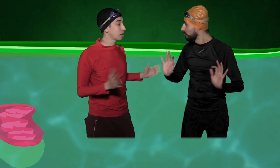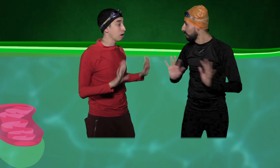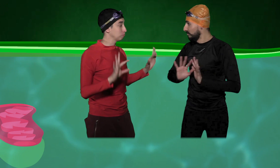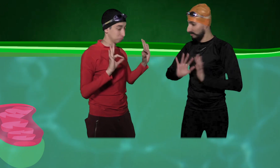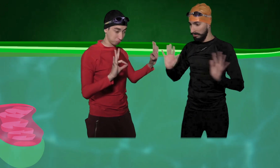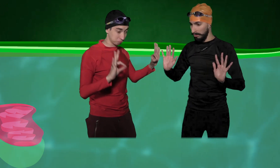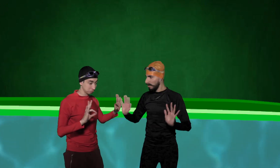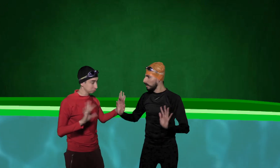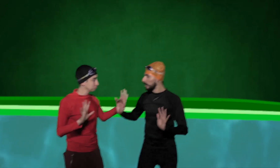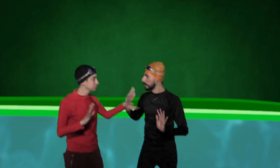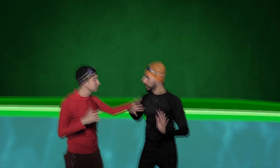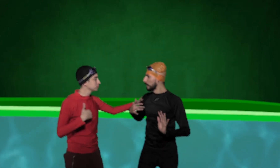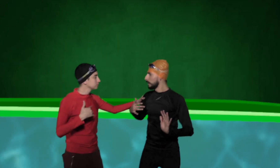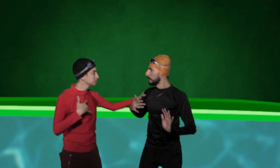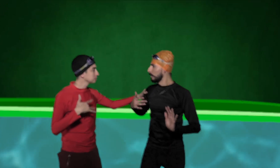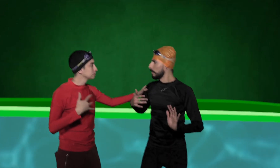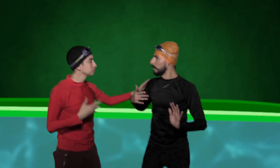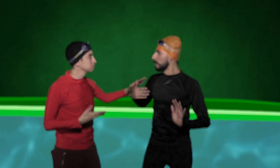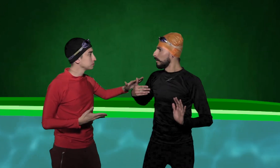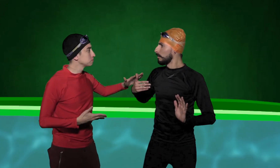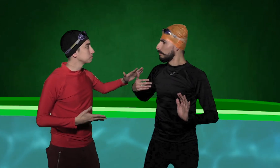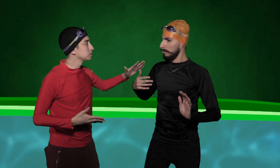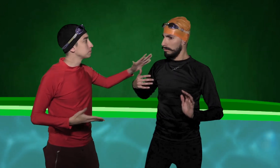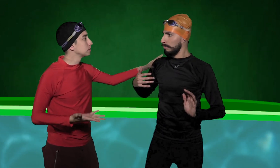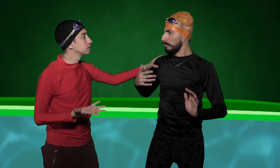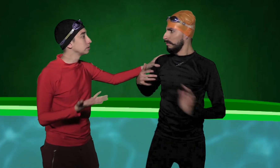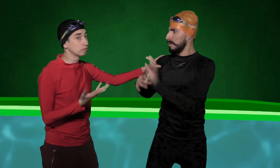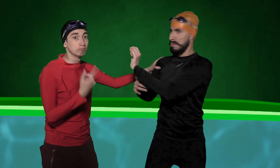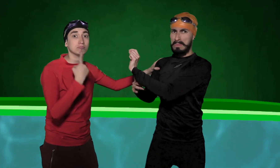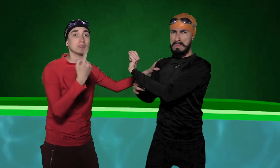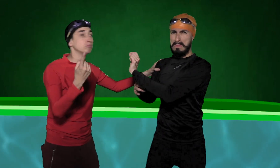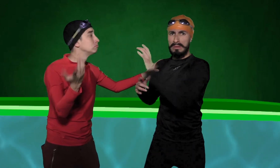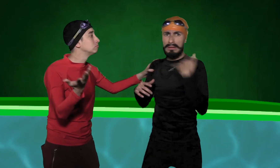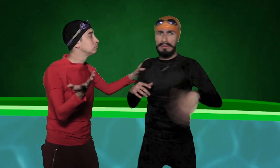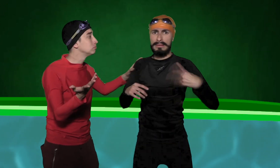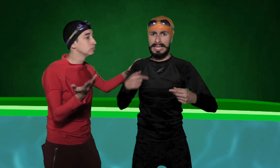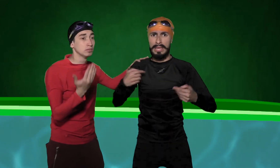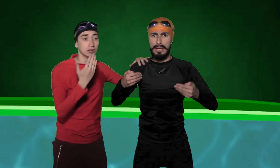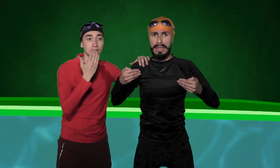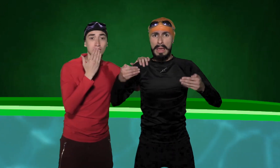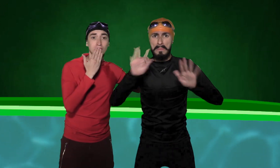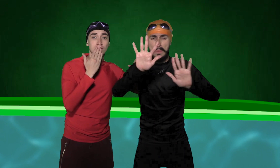Sí, eso es todo. Esperen… siento algo... ¡Esperen! Creo que estamos creciendo…